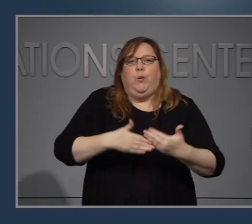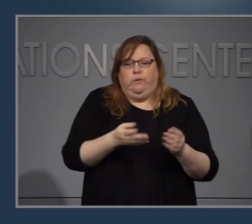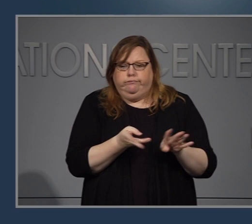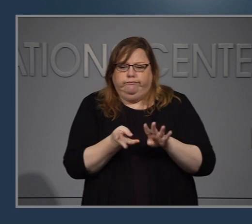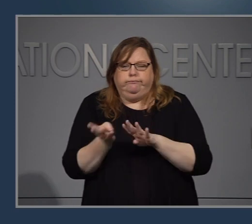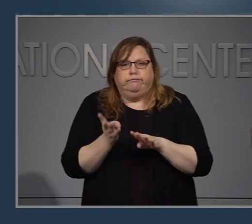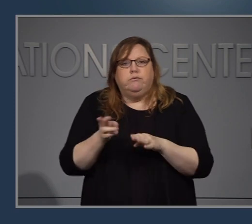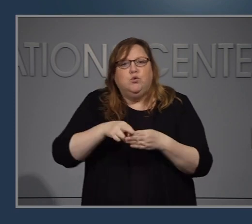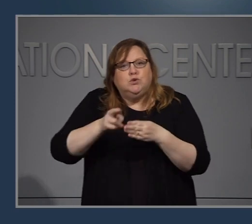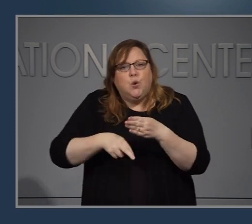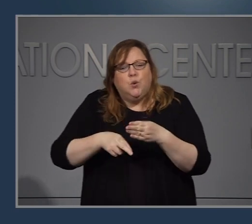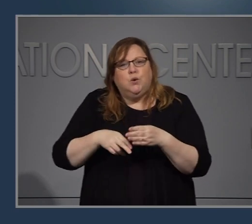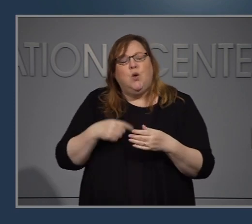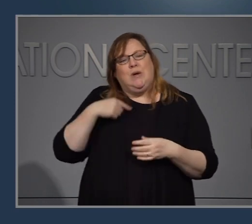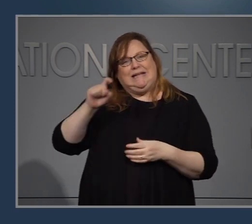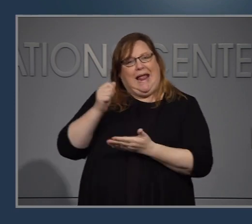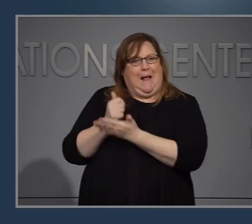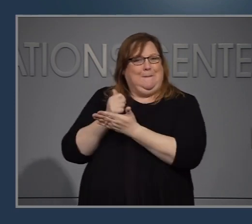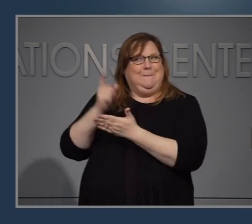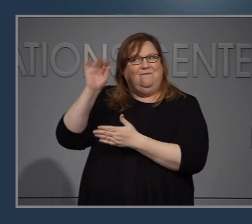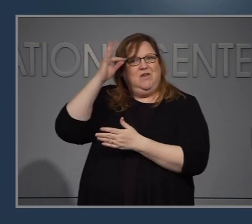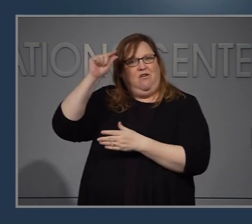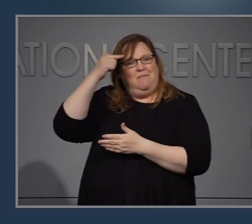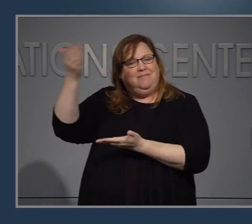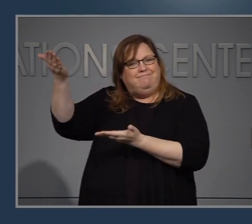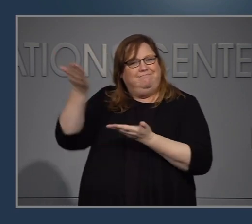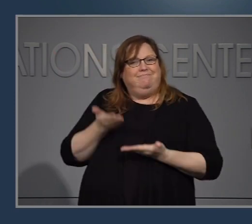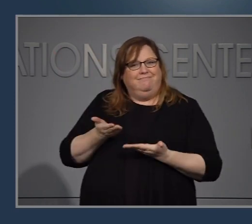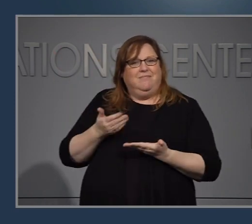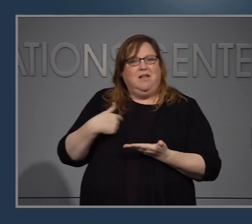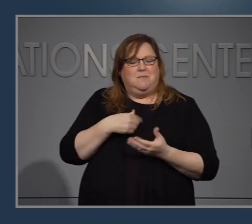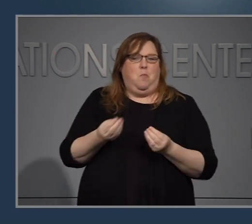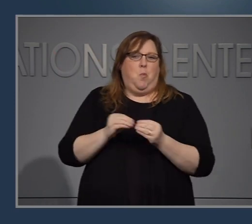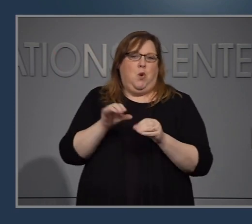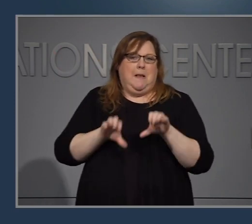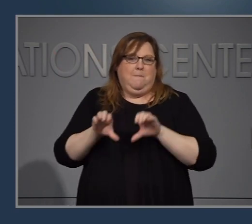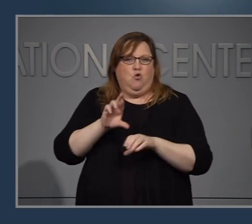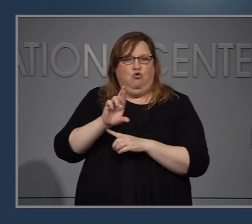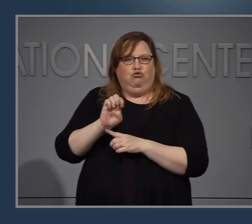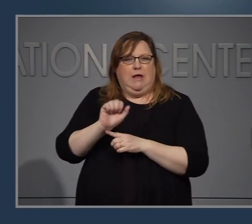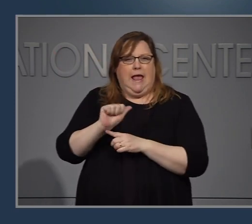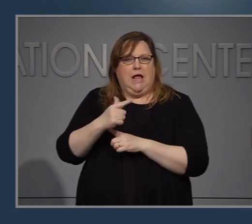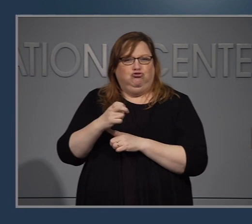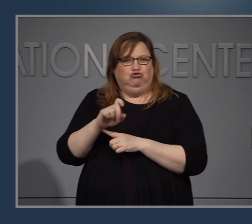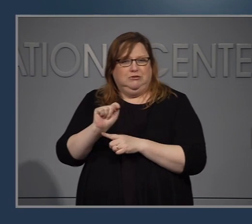Ahora tan y quisiéramos ver más sitios federales para hacer pruebas en este estado.